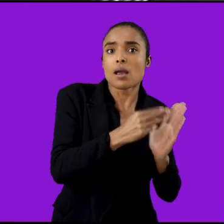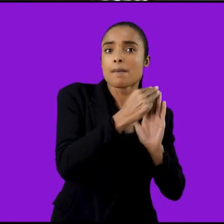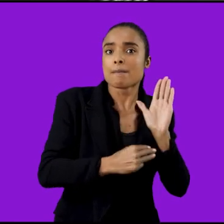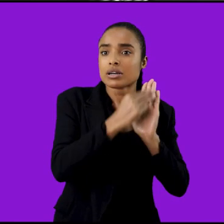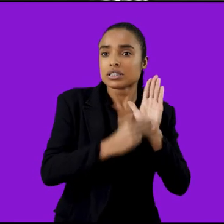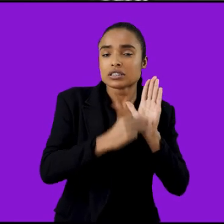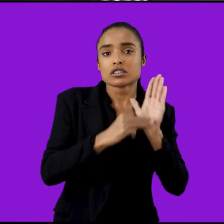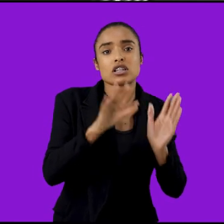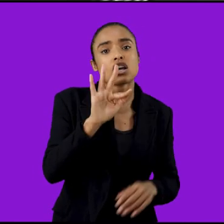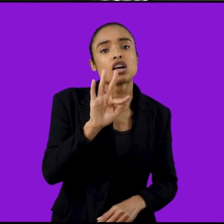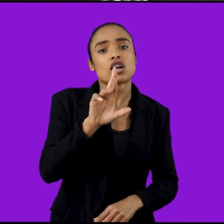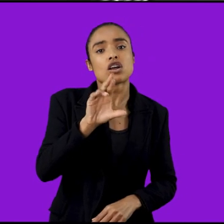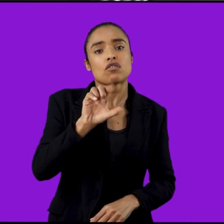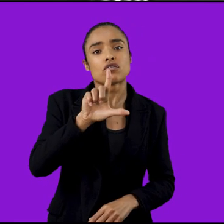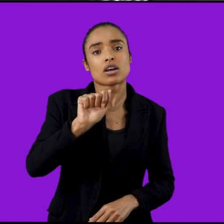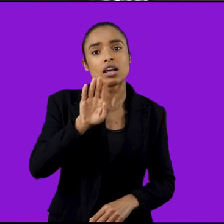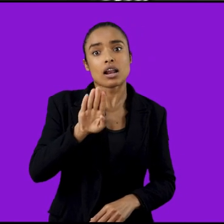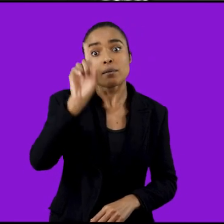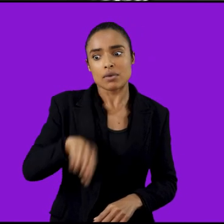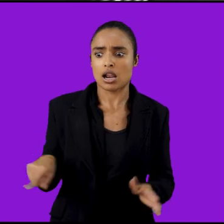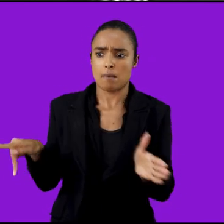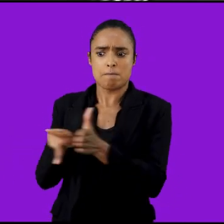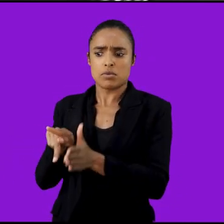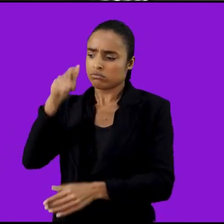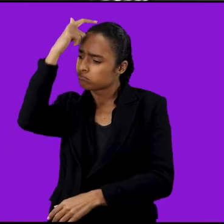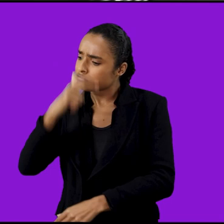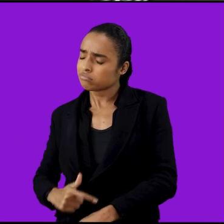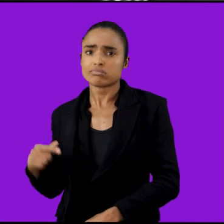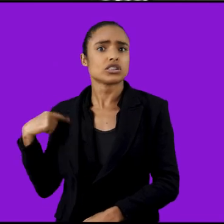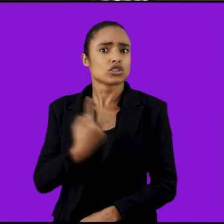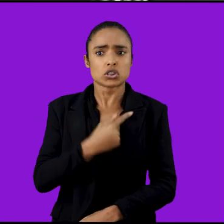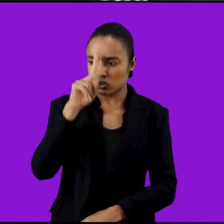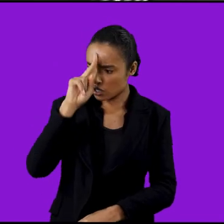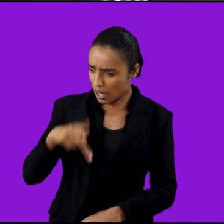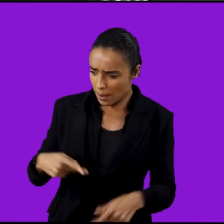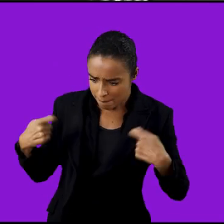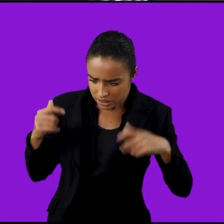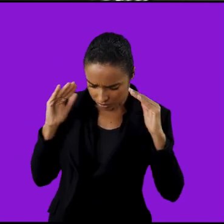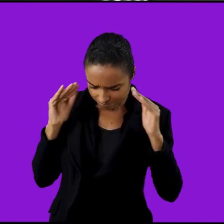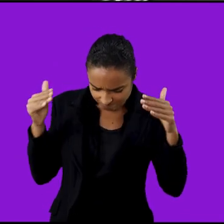dentro do programa prolab, que é a questão subjetiva, que é questão do nosso autoconhecimento…